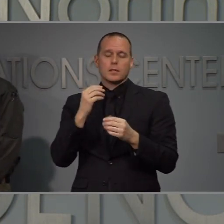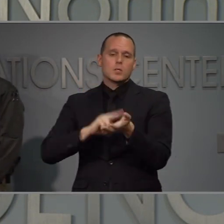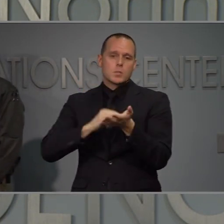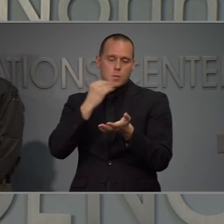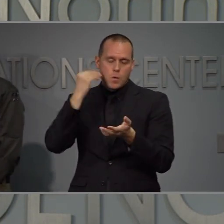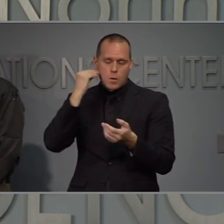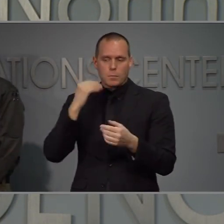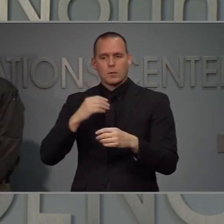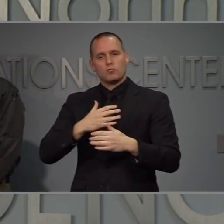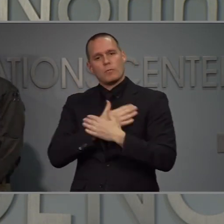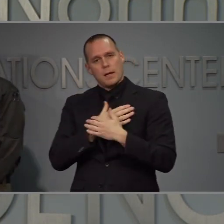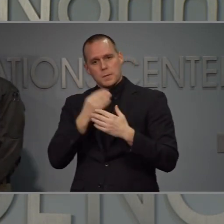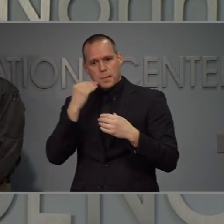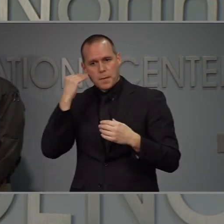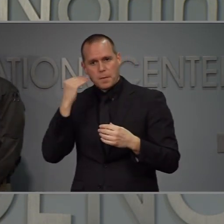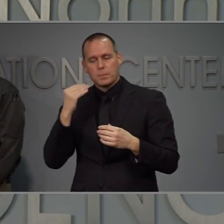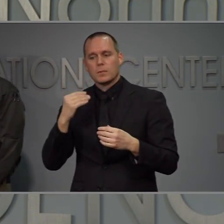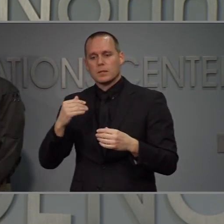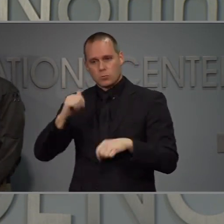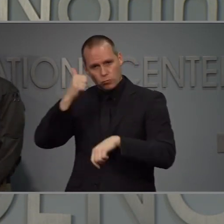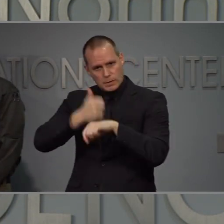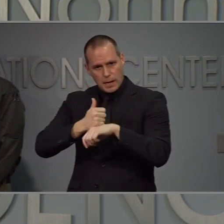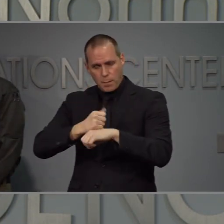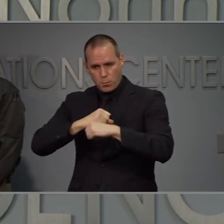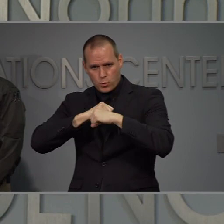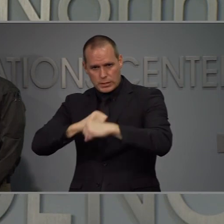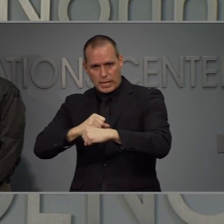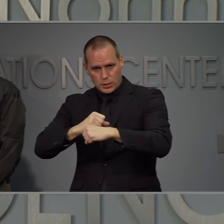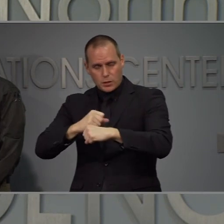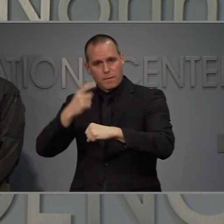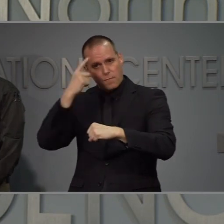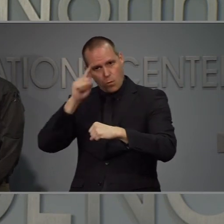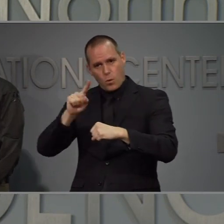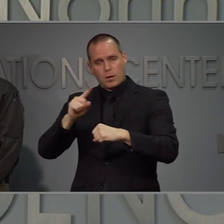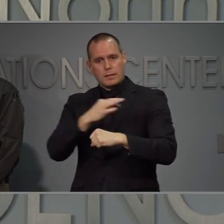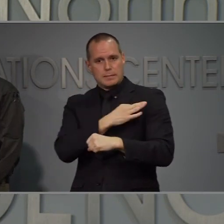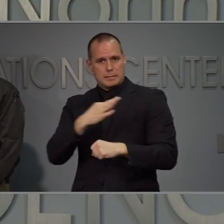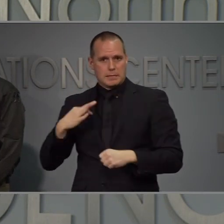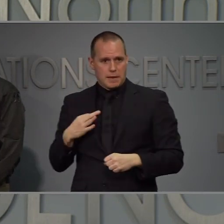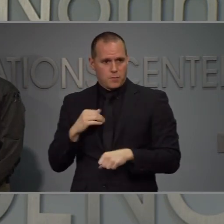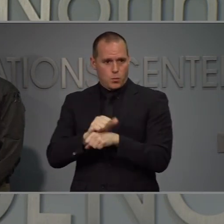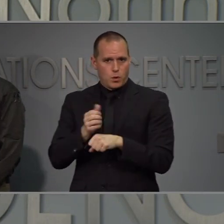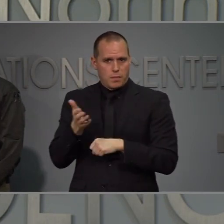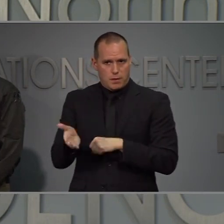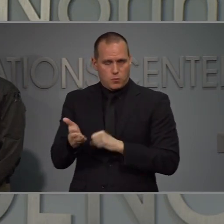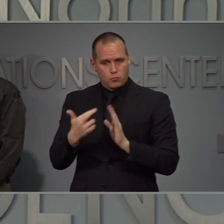ejecutiva, requiriendo que los asilos en puede implementen